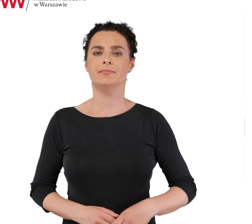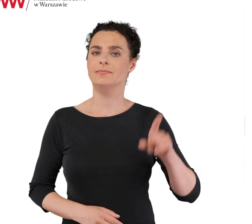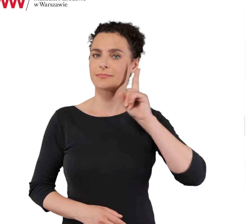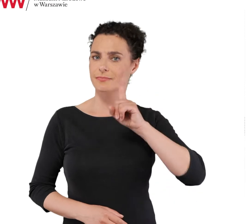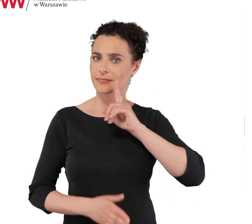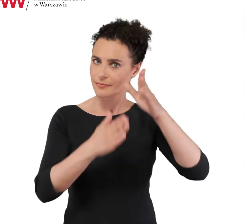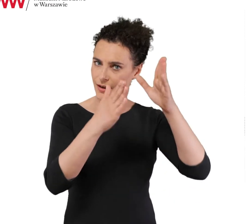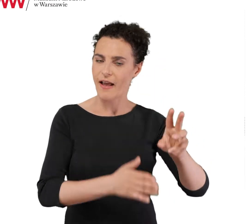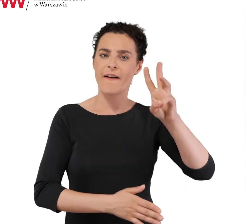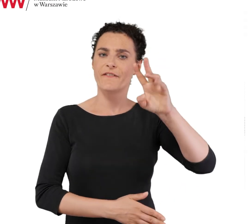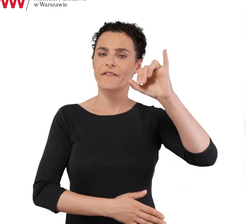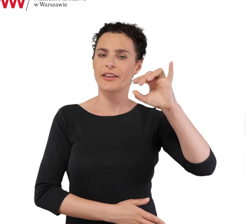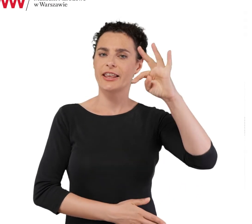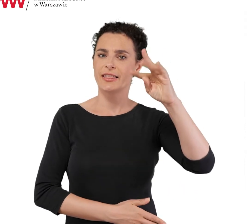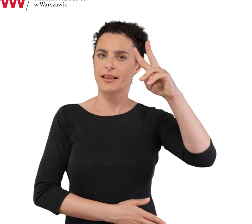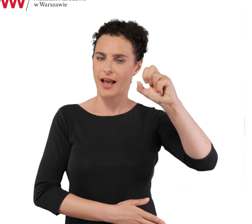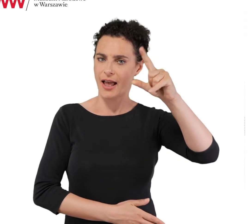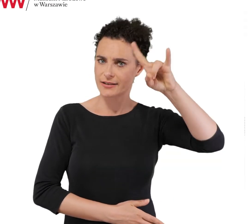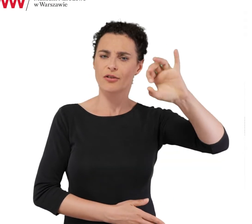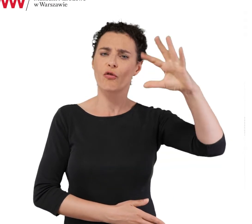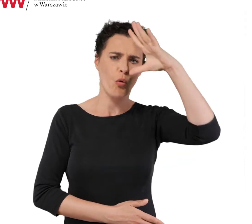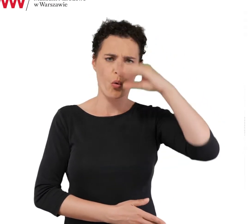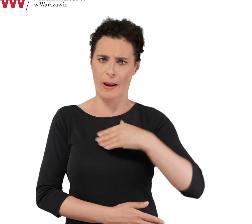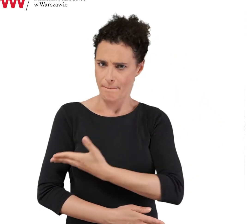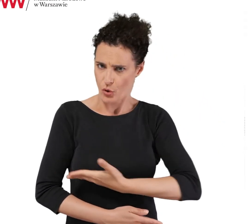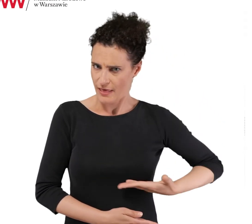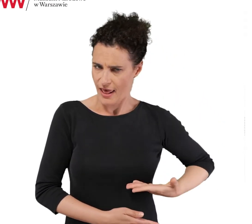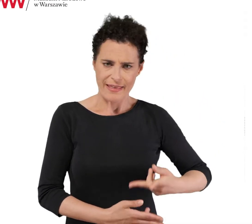Wiele portretów Witkacego wydaje się ukazywać